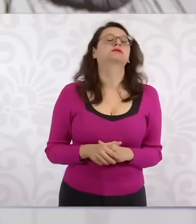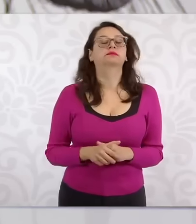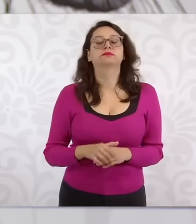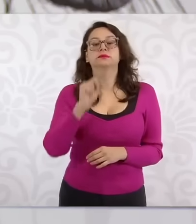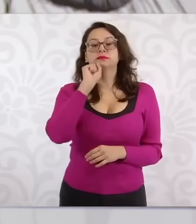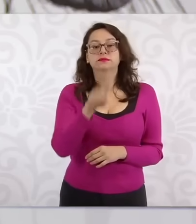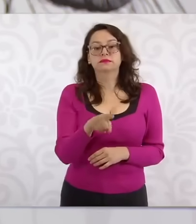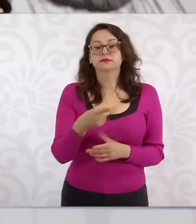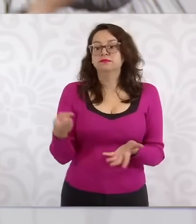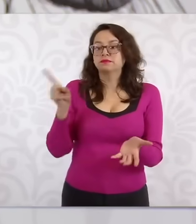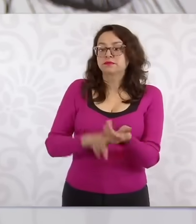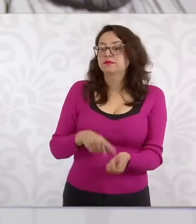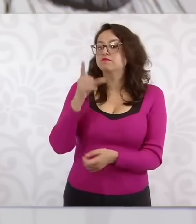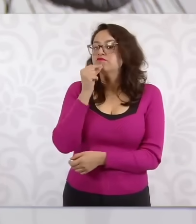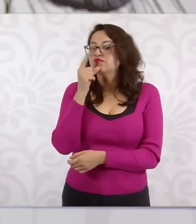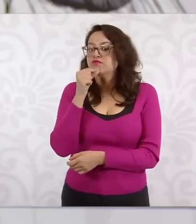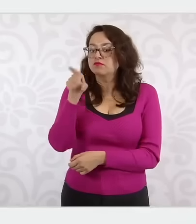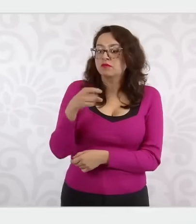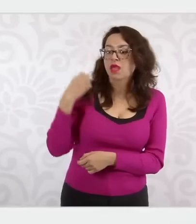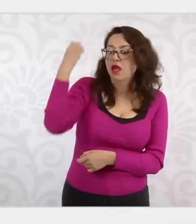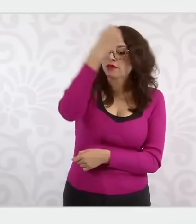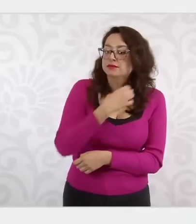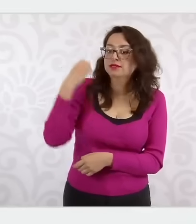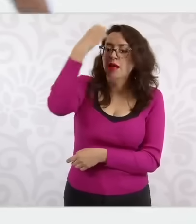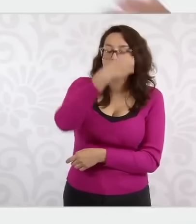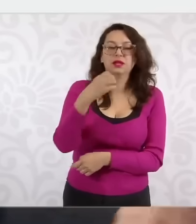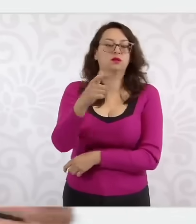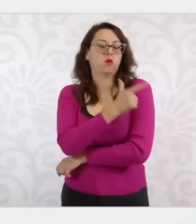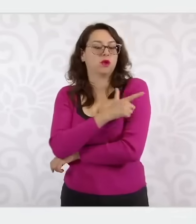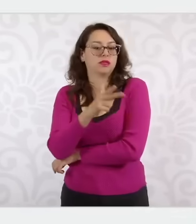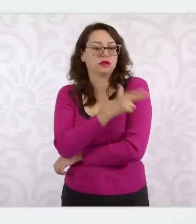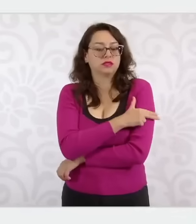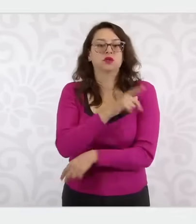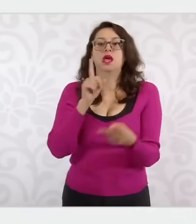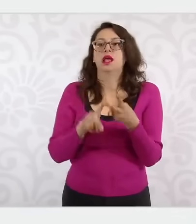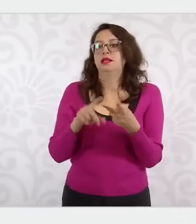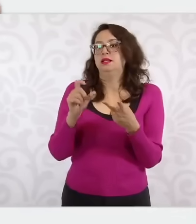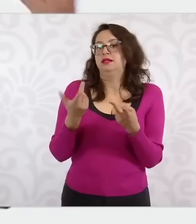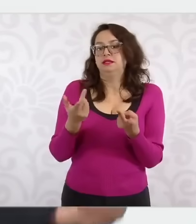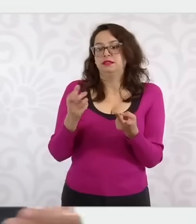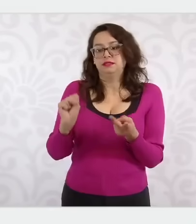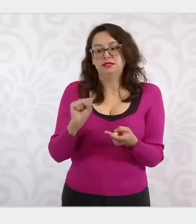confianza que realiza la Guardia Nacional, que realiza la propia secretaria, que realiza la